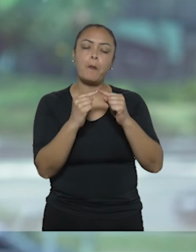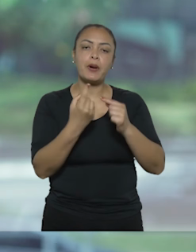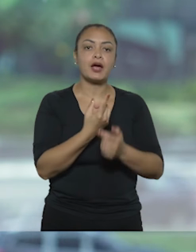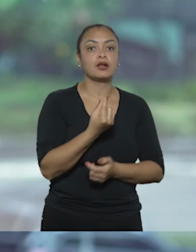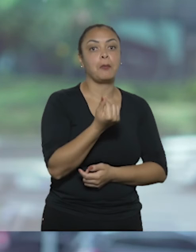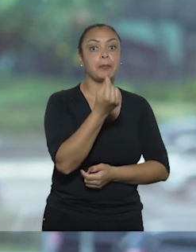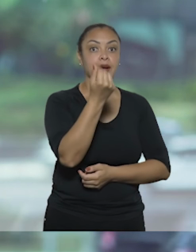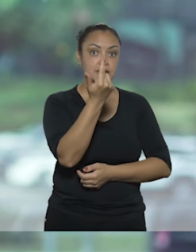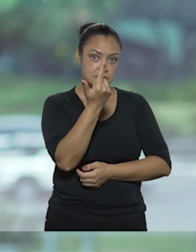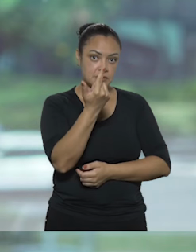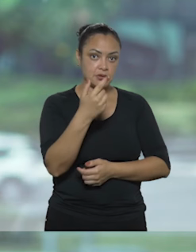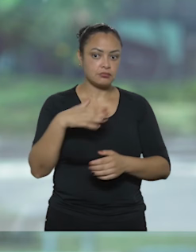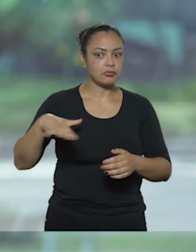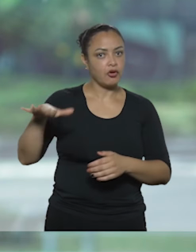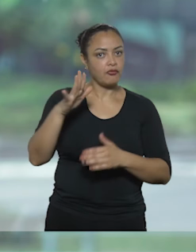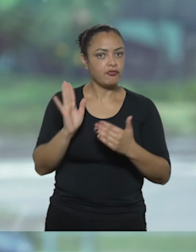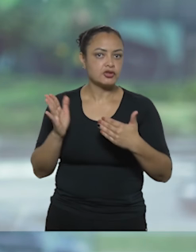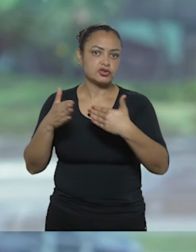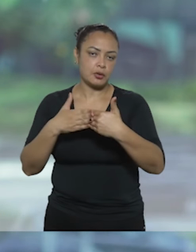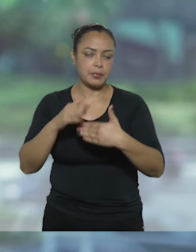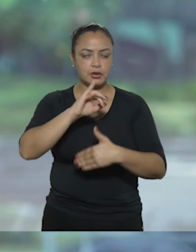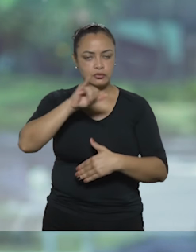de mercado do BCIA no mês de julho.